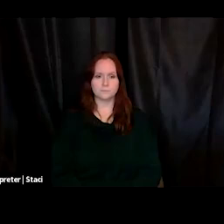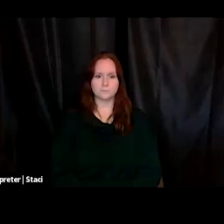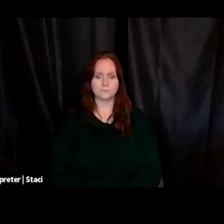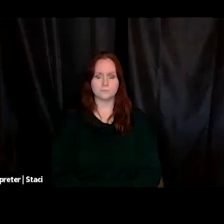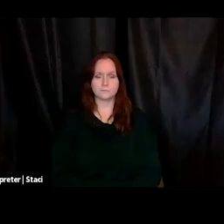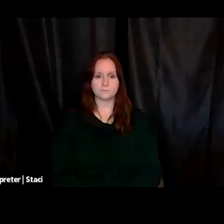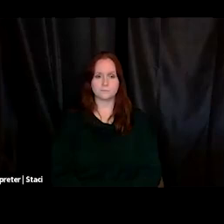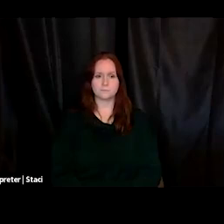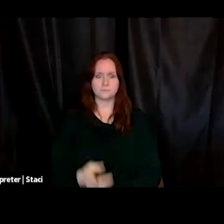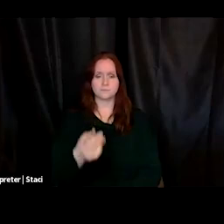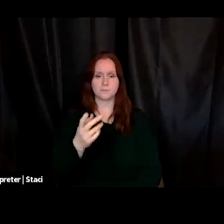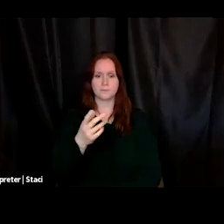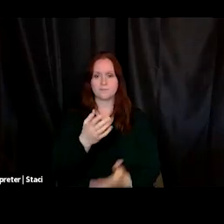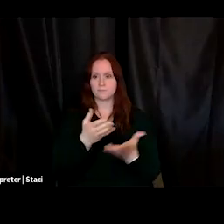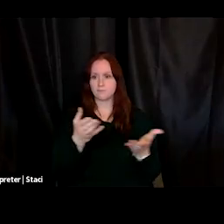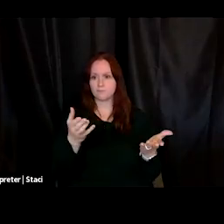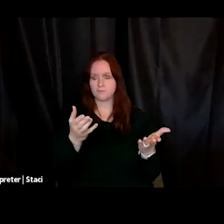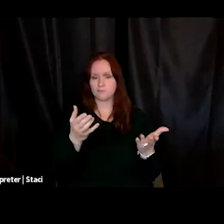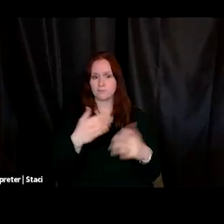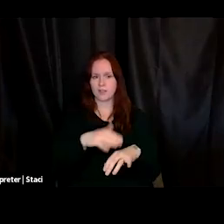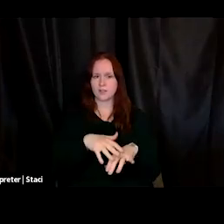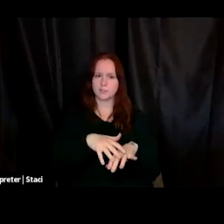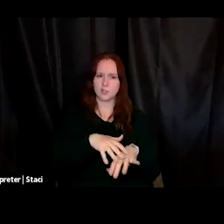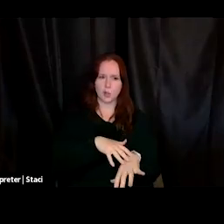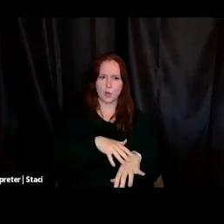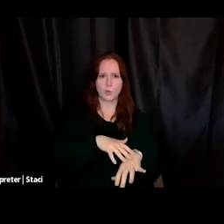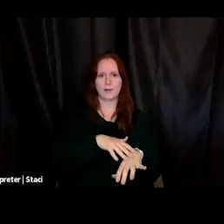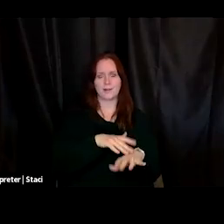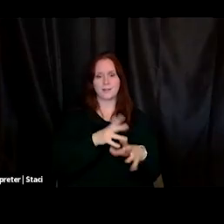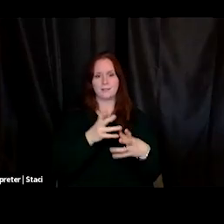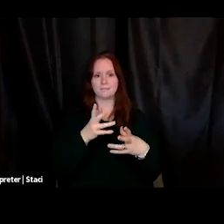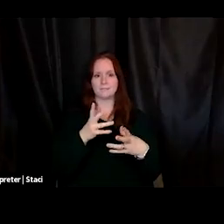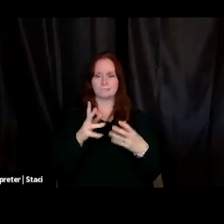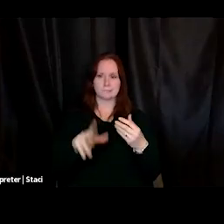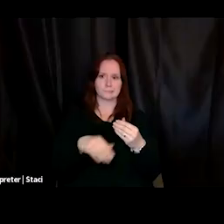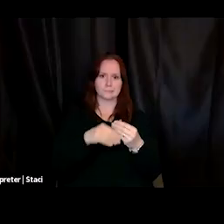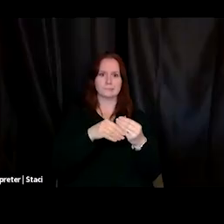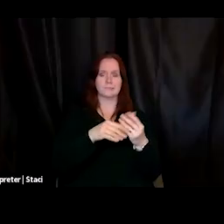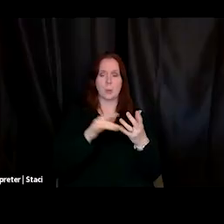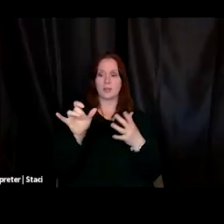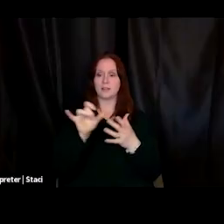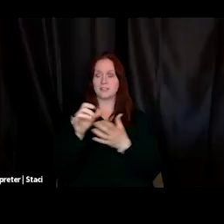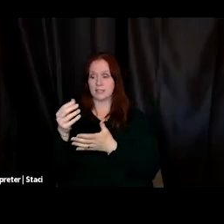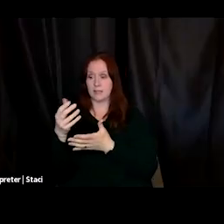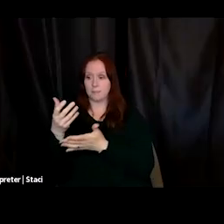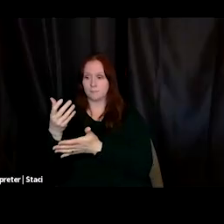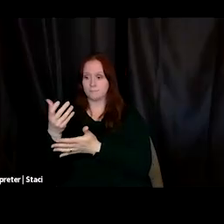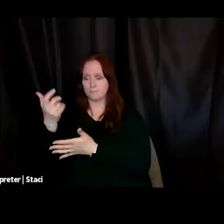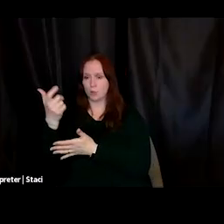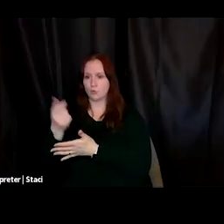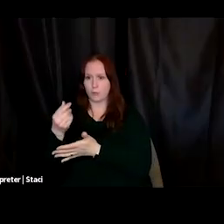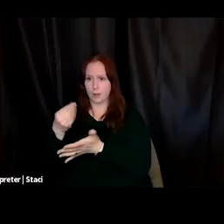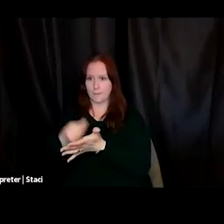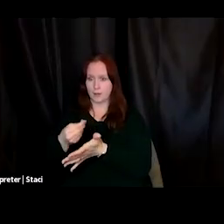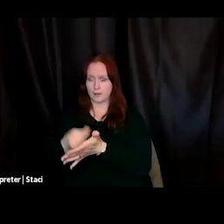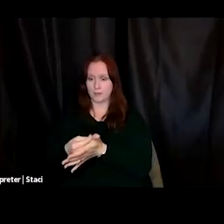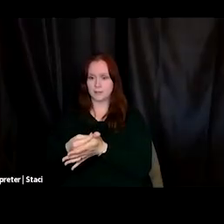el equipo de divulgación callejera con el que trabajo. También hay programas específicos para niños